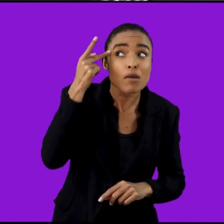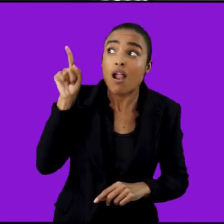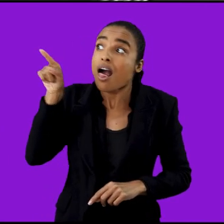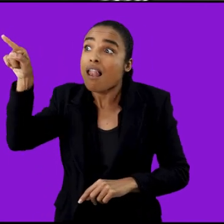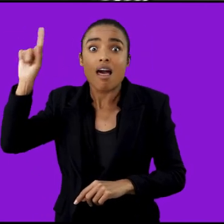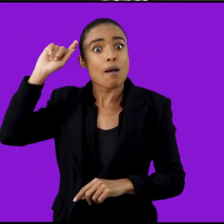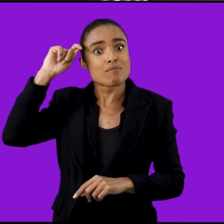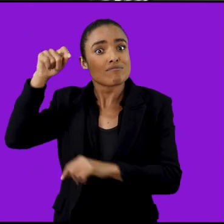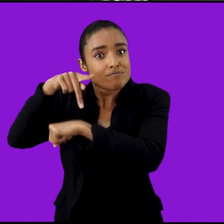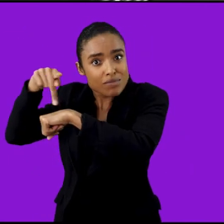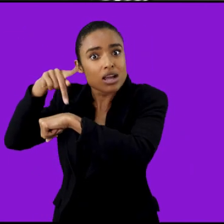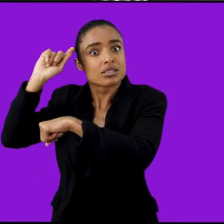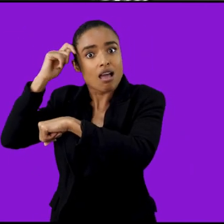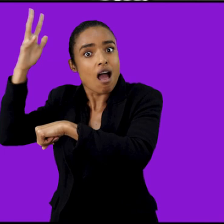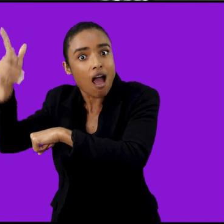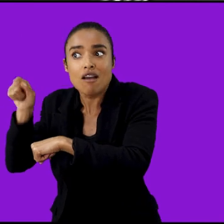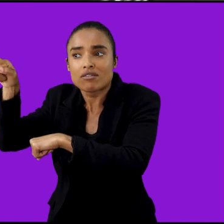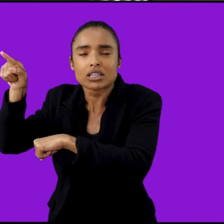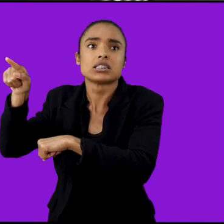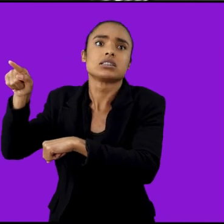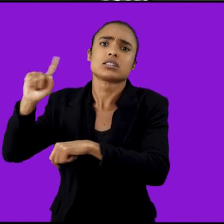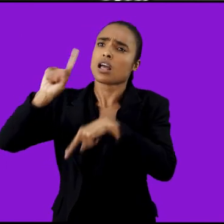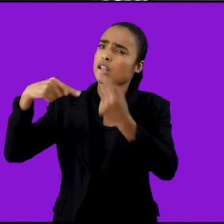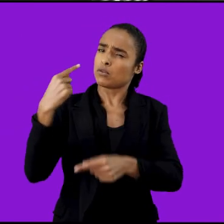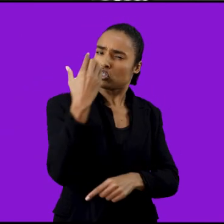galera que tava produzindo, só que quando eu fui para Colômbia para região dos palenques